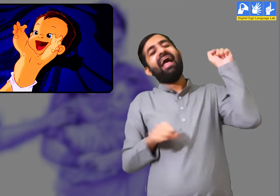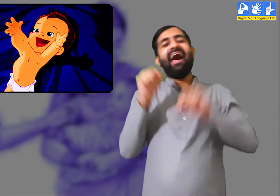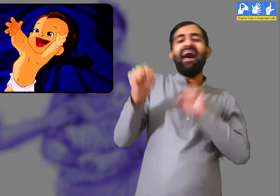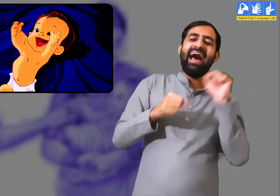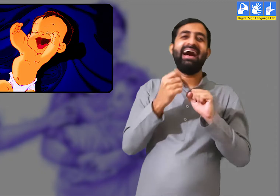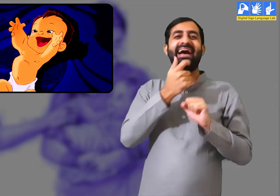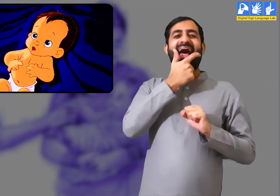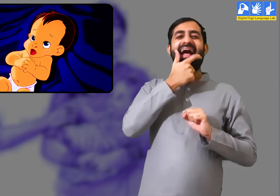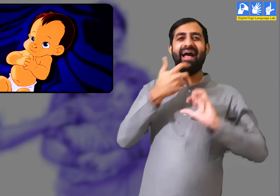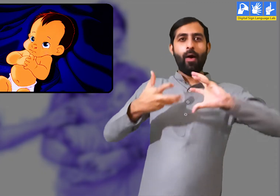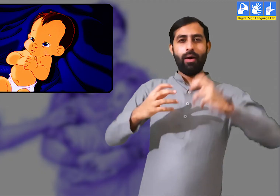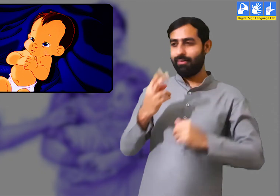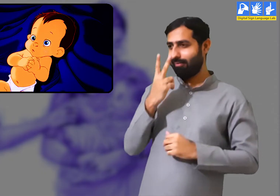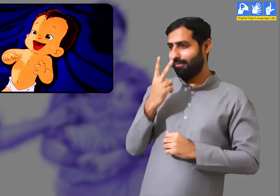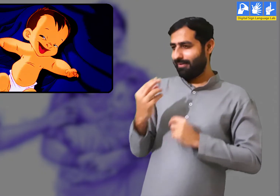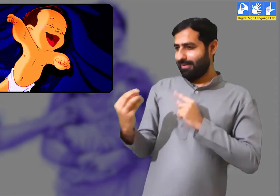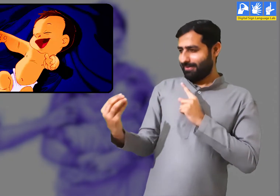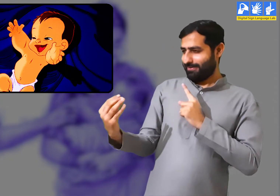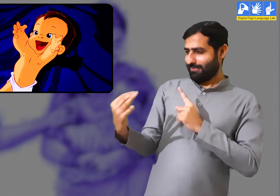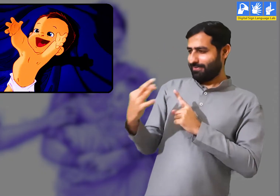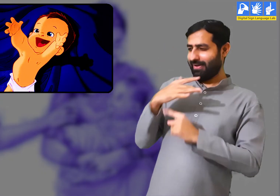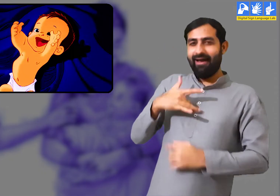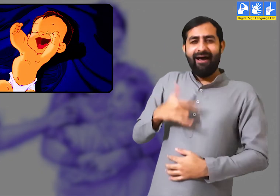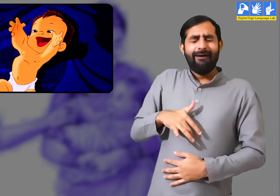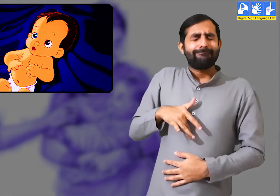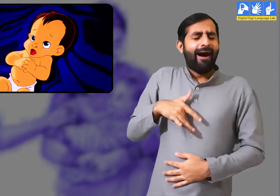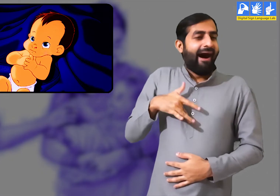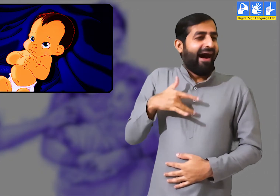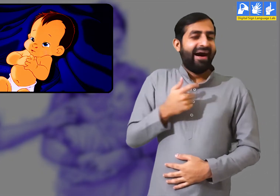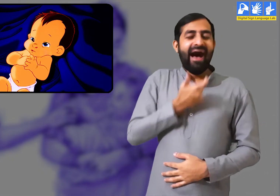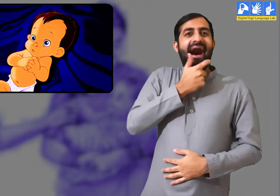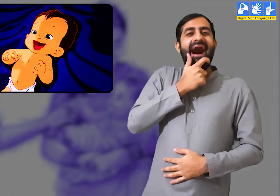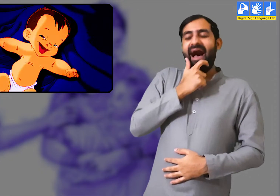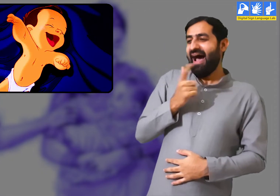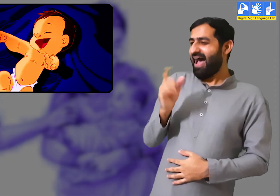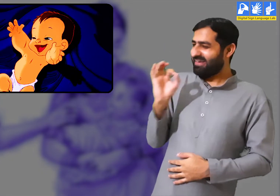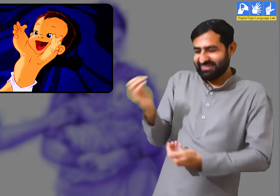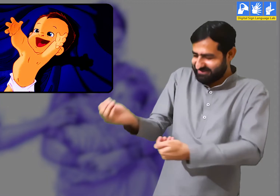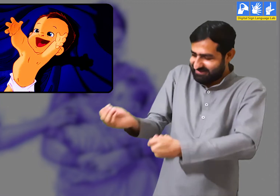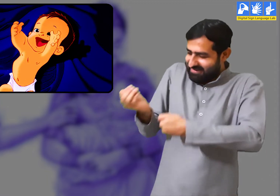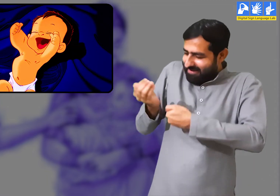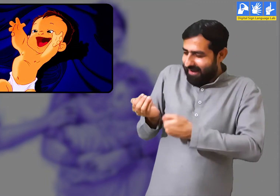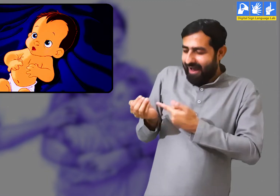बच्चे की मुस्कराहट ही हमें प्रभावित करती हैं और उसे देखते ही हमारे चेहरे पर मुस्कान आ जाती हैं।